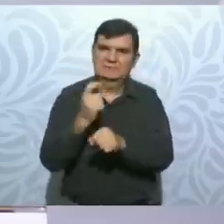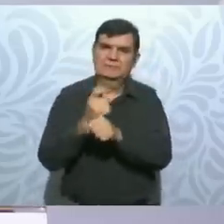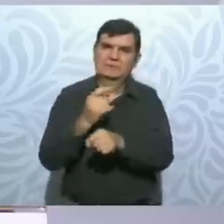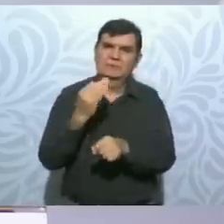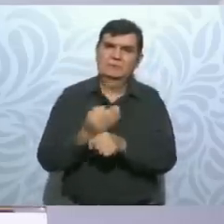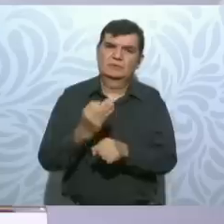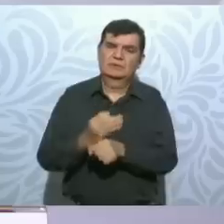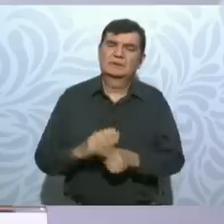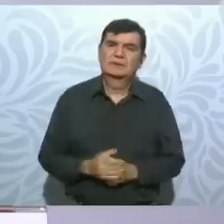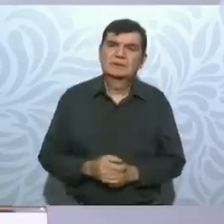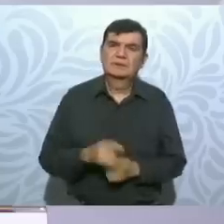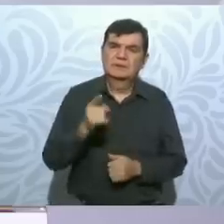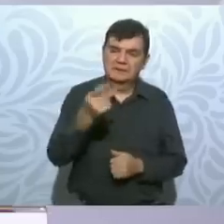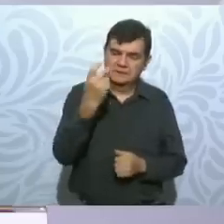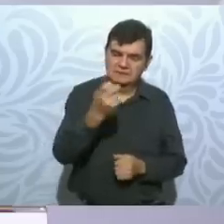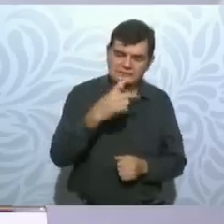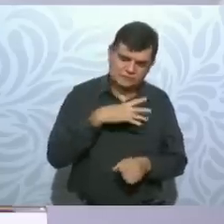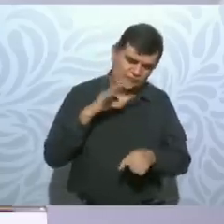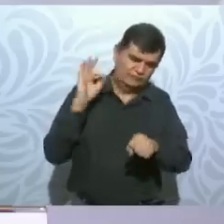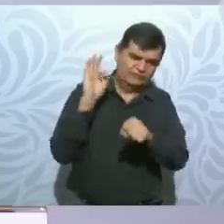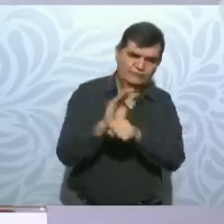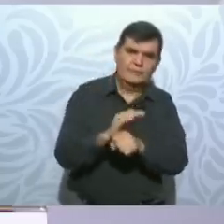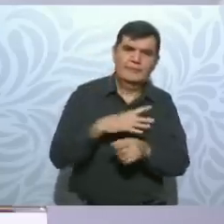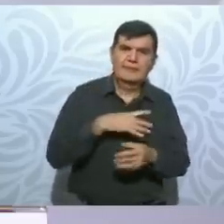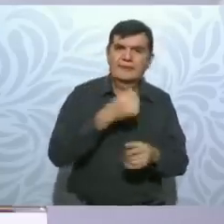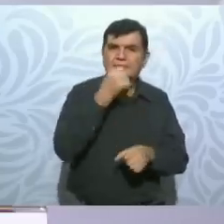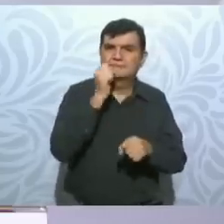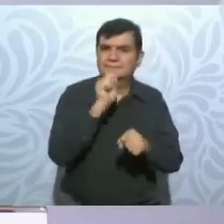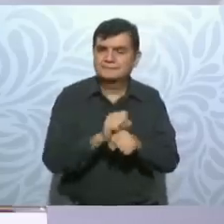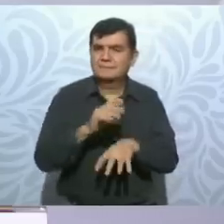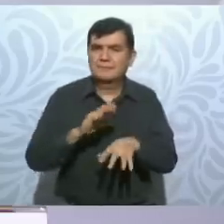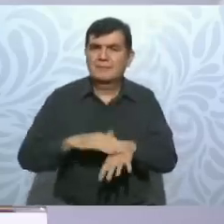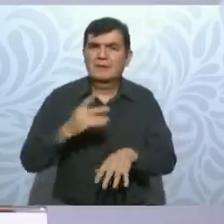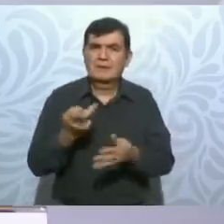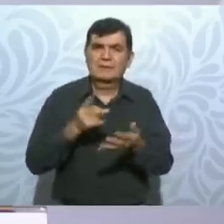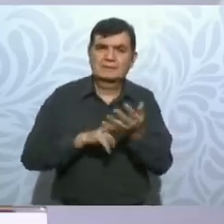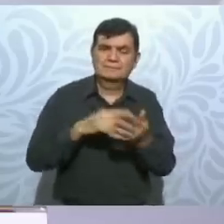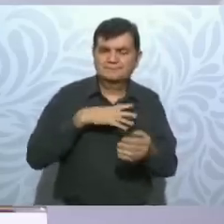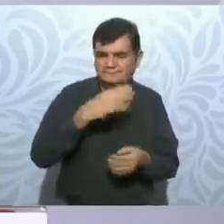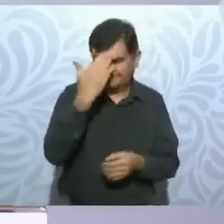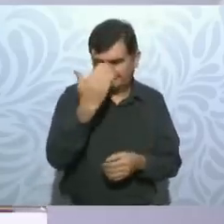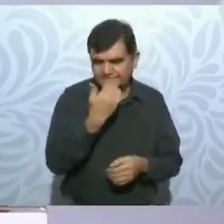ello estamos fortaleciendo la secretaría además con las capacidades de nuestro secretario en